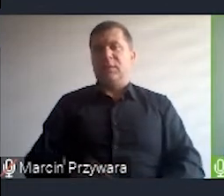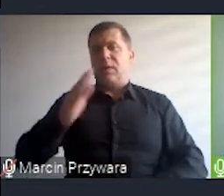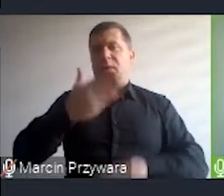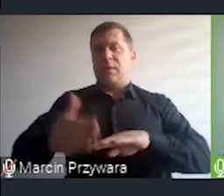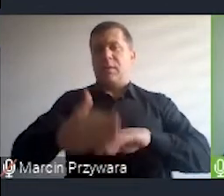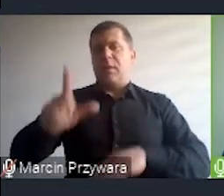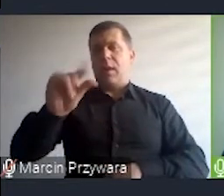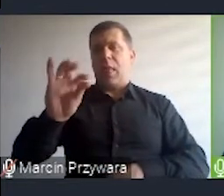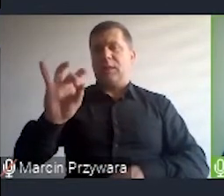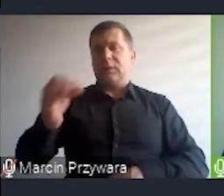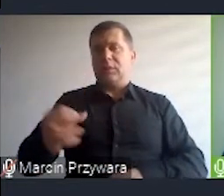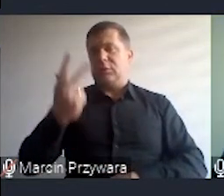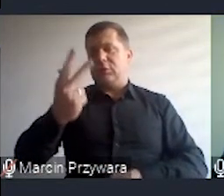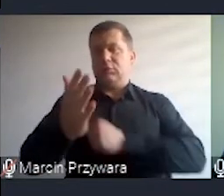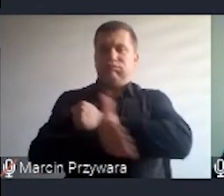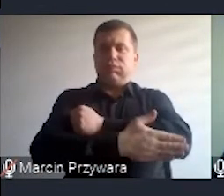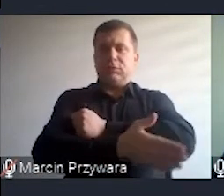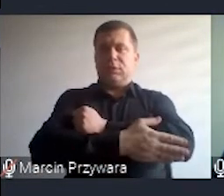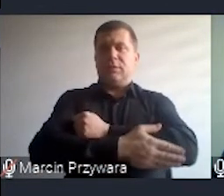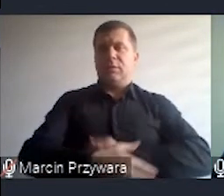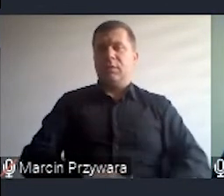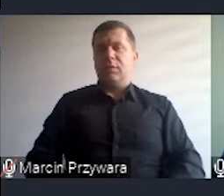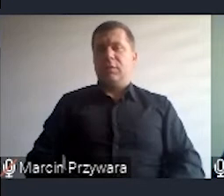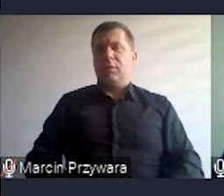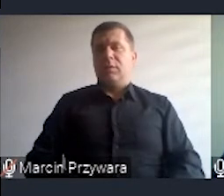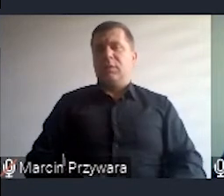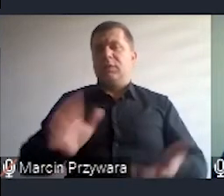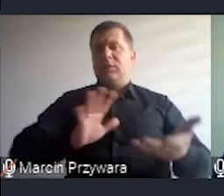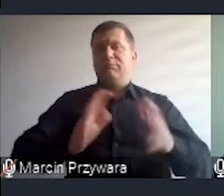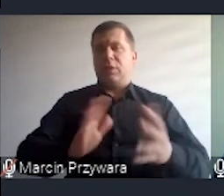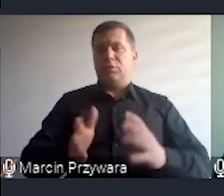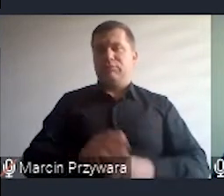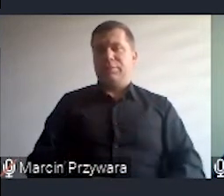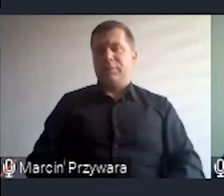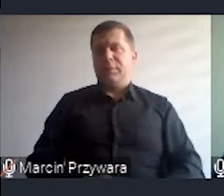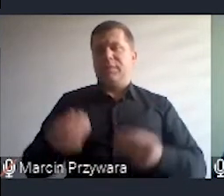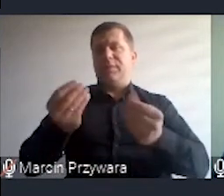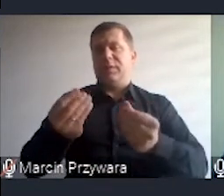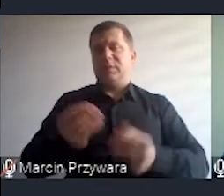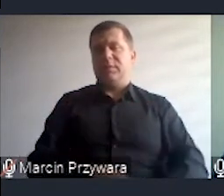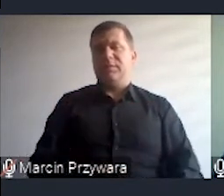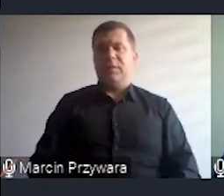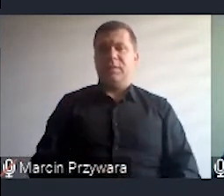czyli tych trzech podstawowych sposobów finansowania.